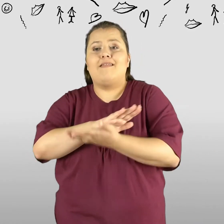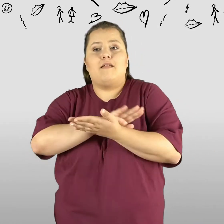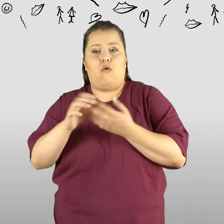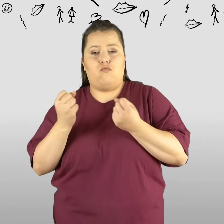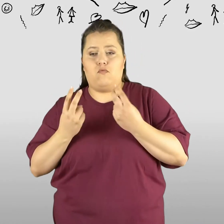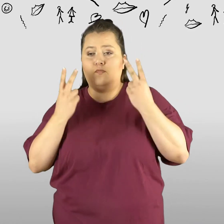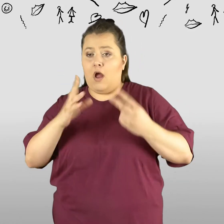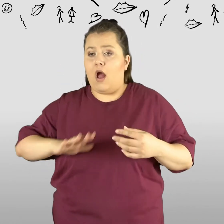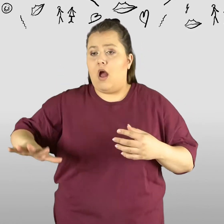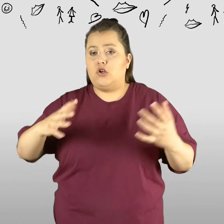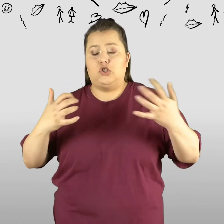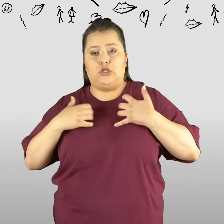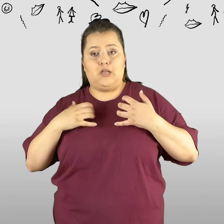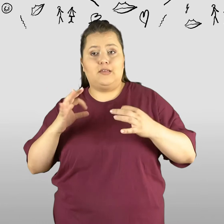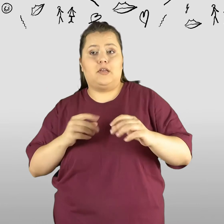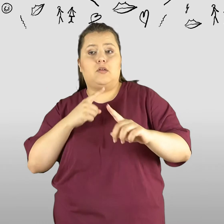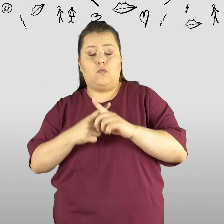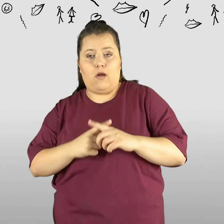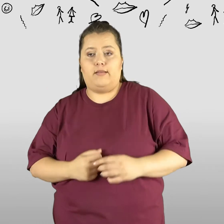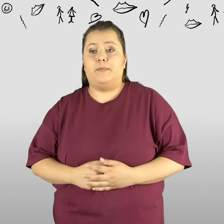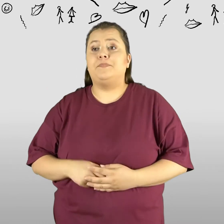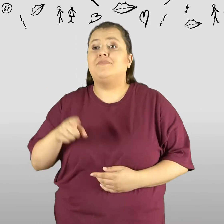Higiena ma bardzo ważne znaczenie w kontekście życia seksualnego.